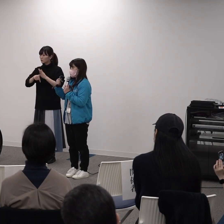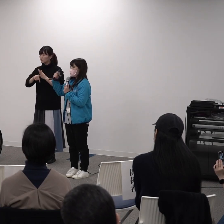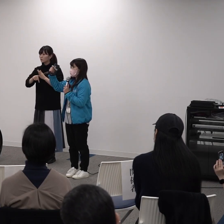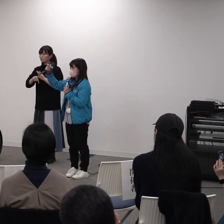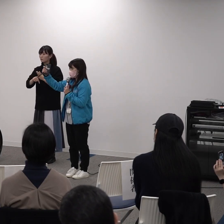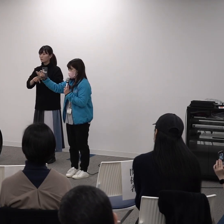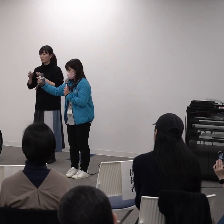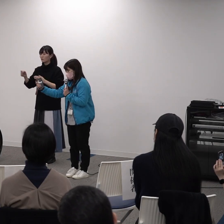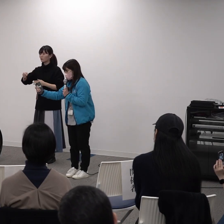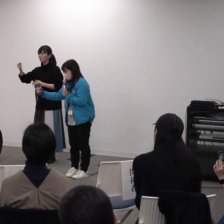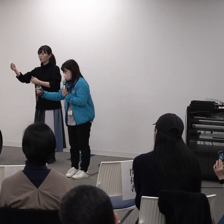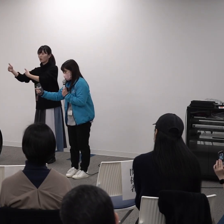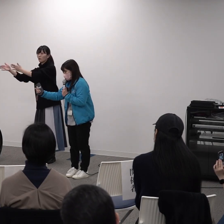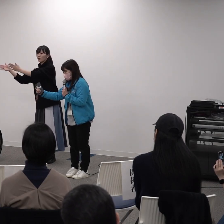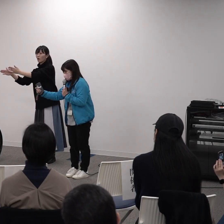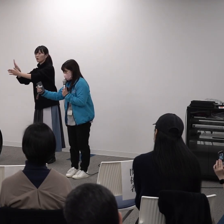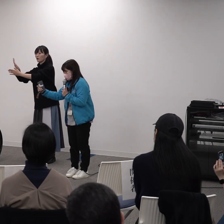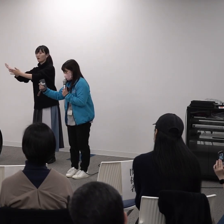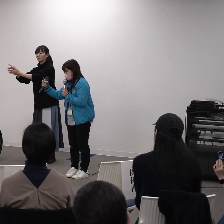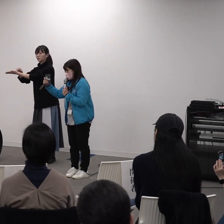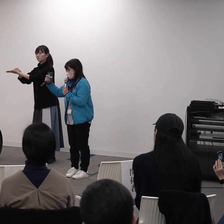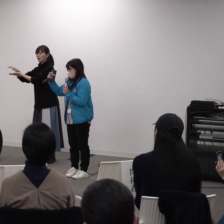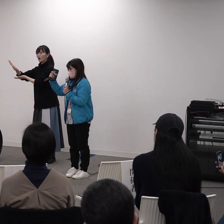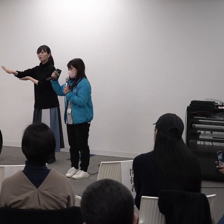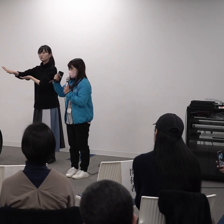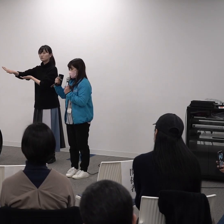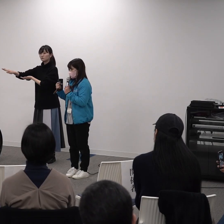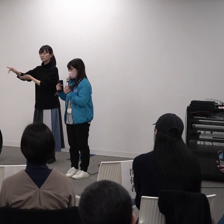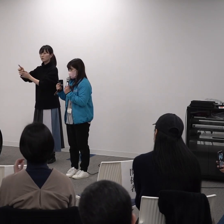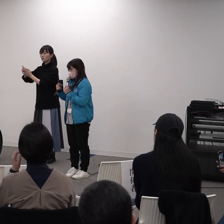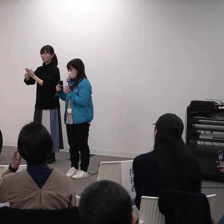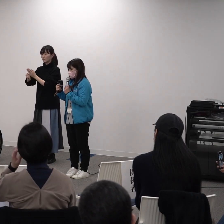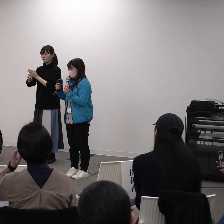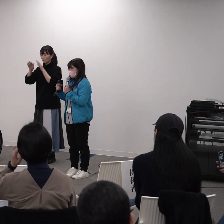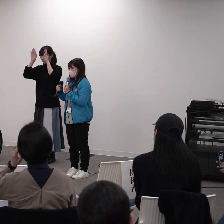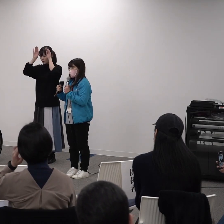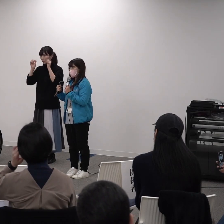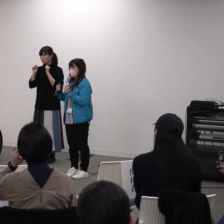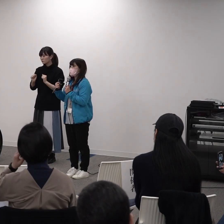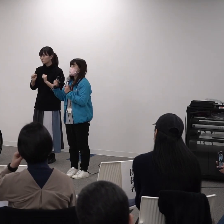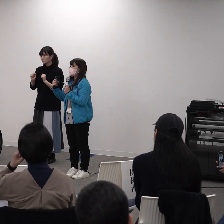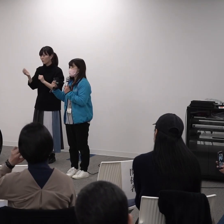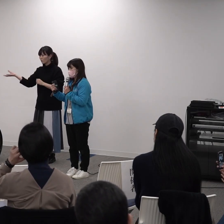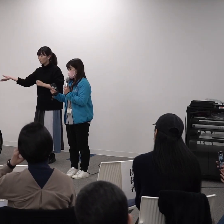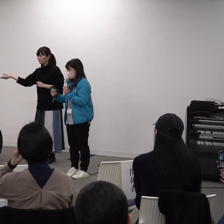例えば隣の部屋に携帯電話があったときとかに介助犬がいてくれると携帯電話を持ってきてくれて